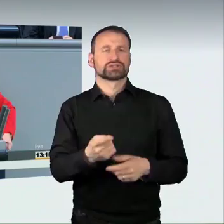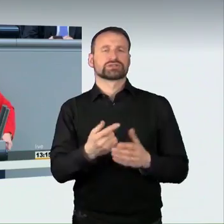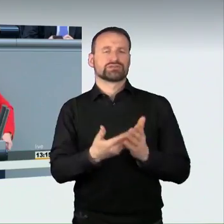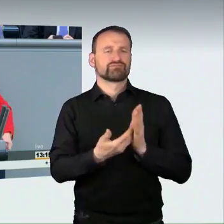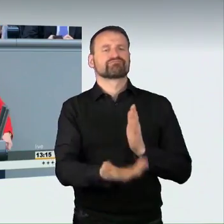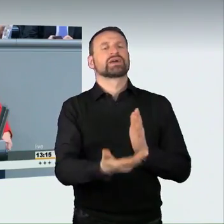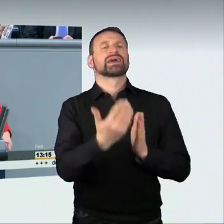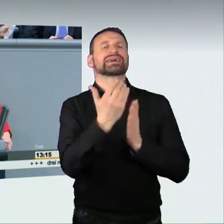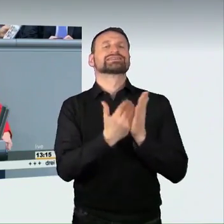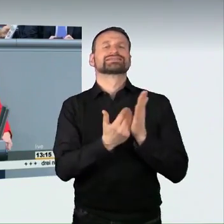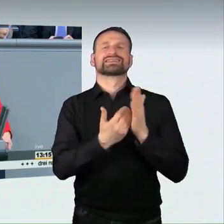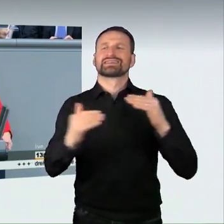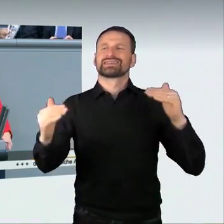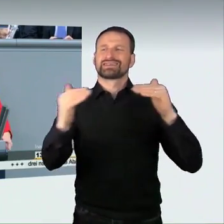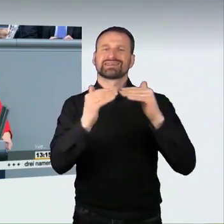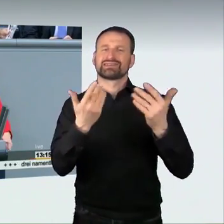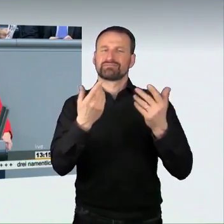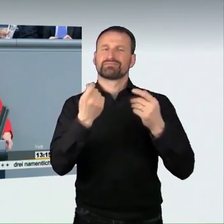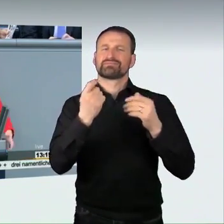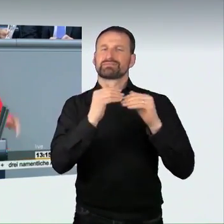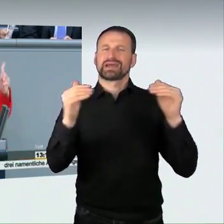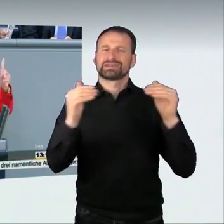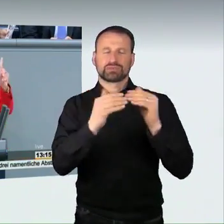und gehe mit gutem Beispiel voran: Ich habe innerhalb von zwölf Jahren